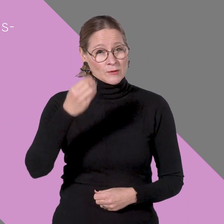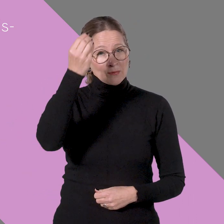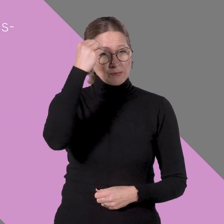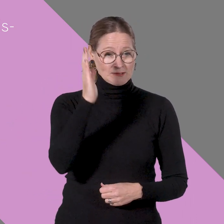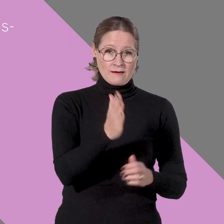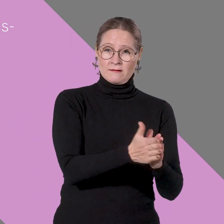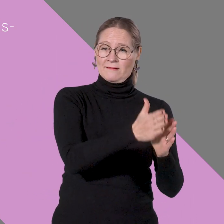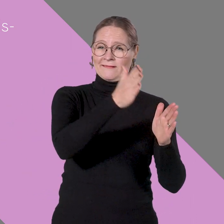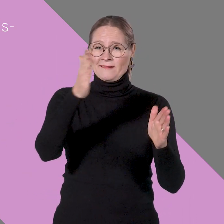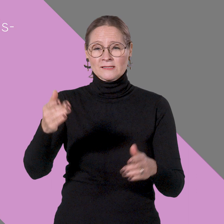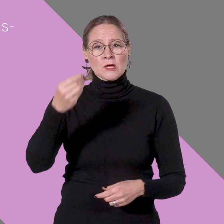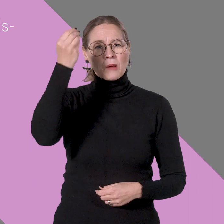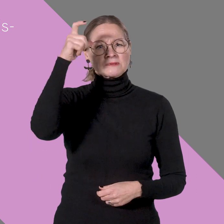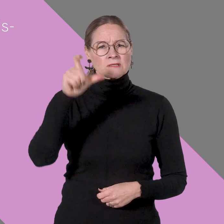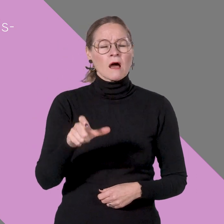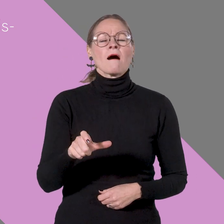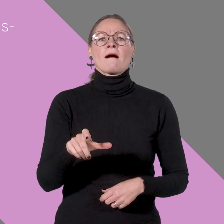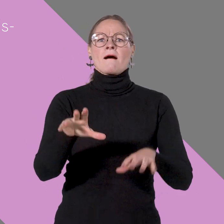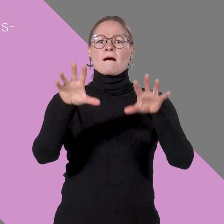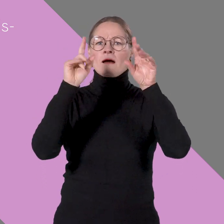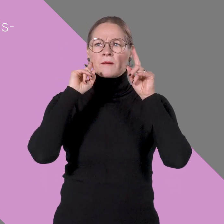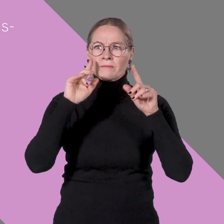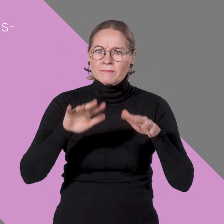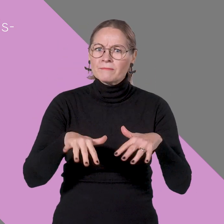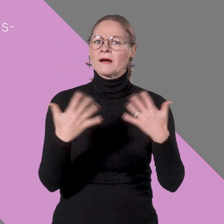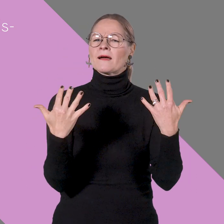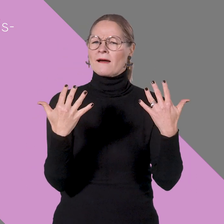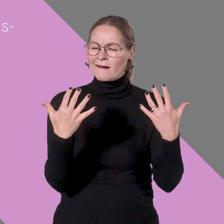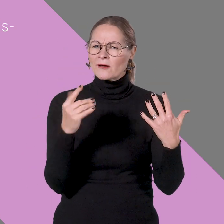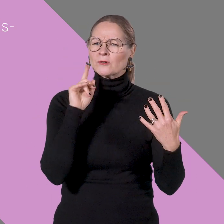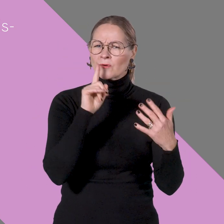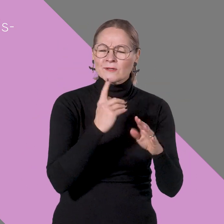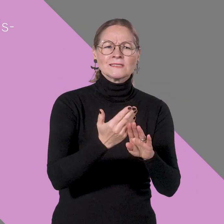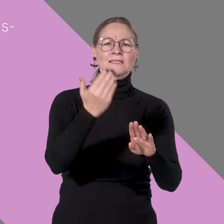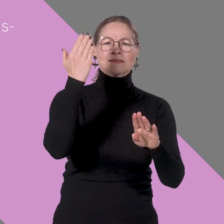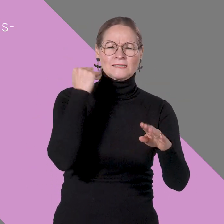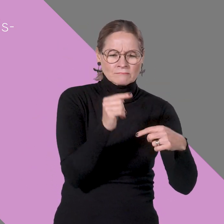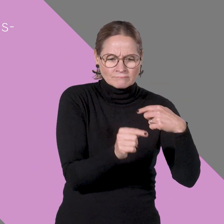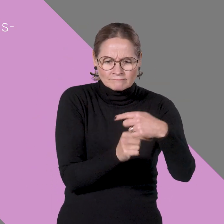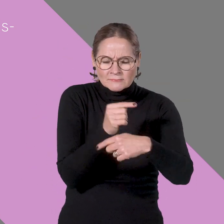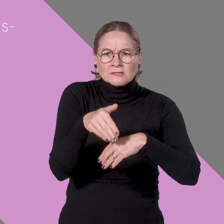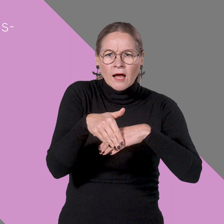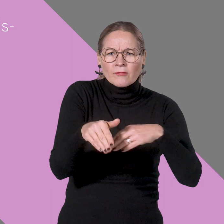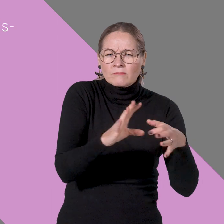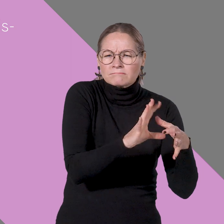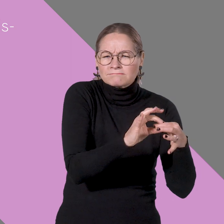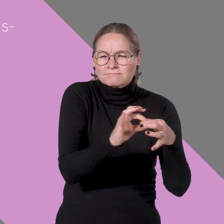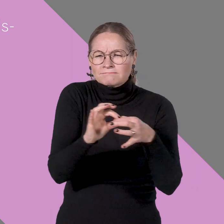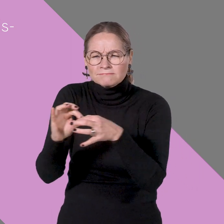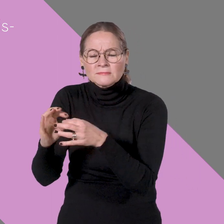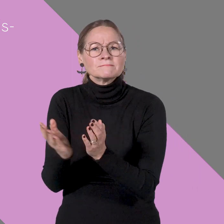Kurssin aikana opiskelija oivaltaa kuurojen historiassa kulkevan jatkumon -